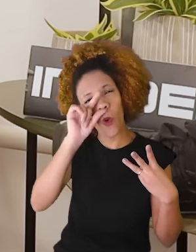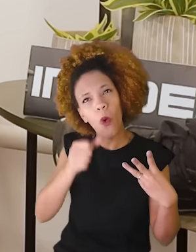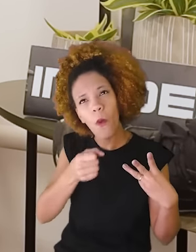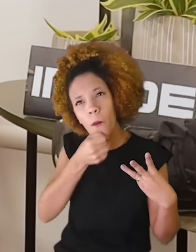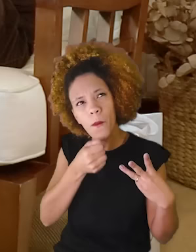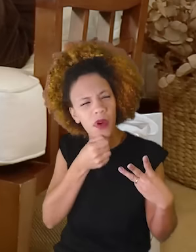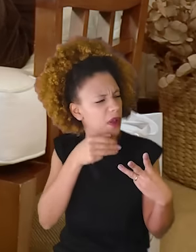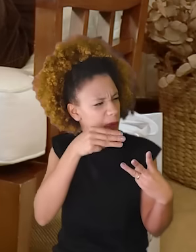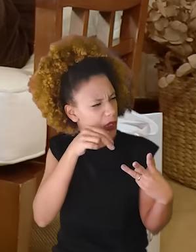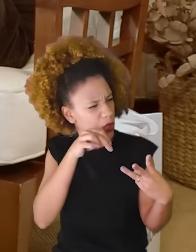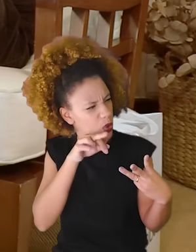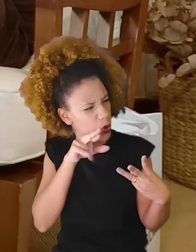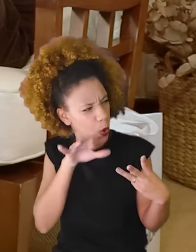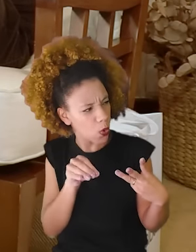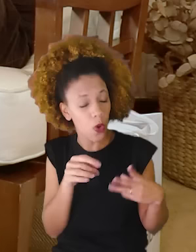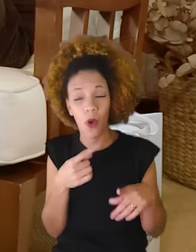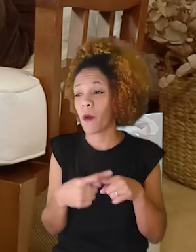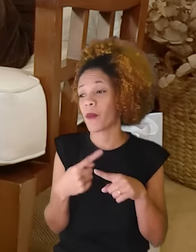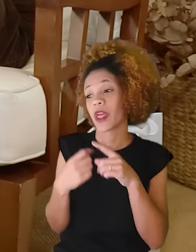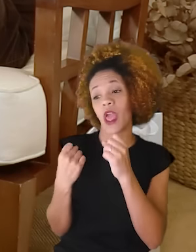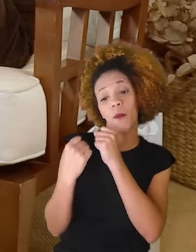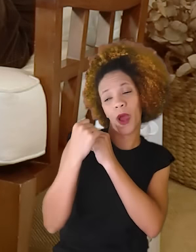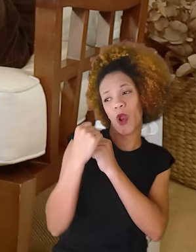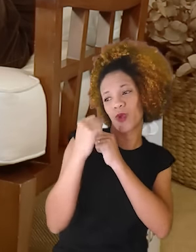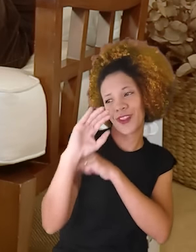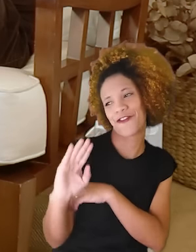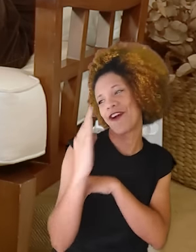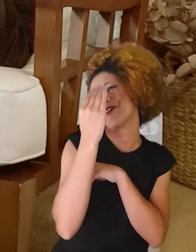que o Minotouro foi pra sua casa porque eu era uma luta falsa que eu ia fazer com meu pai na época